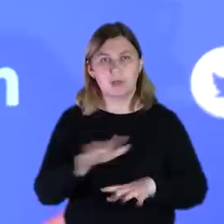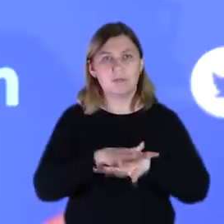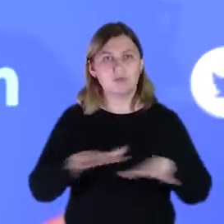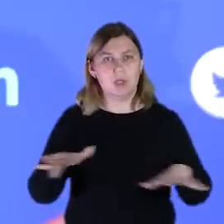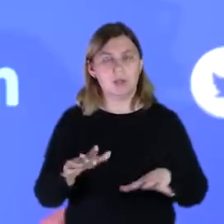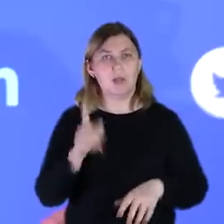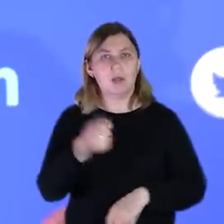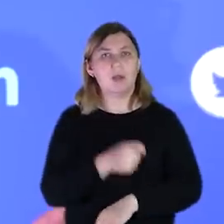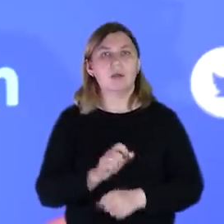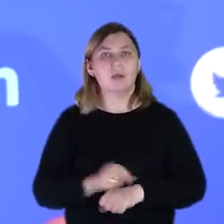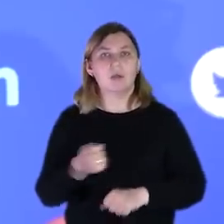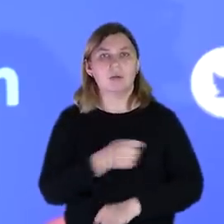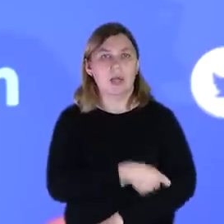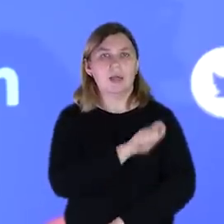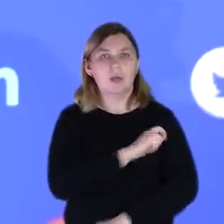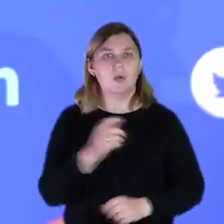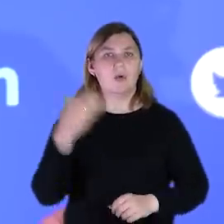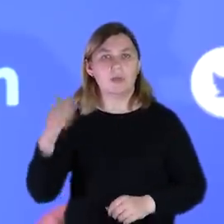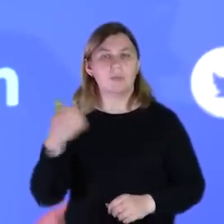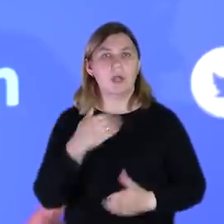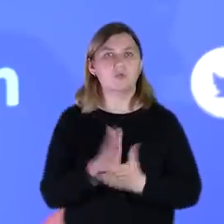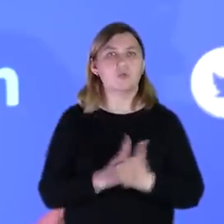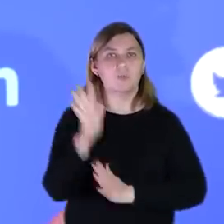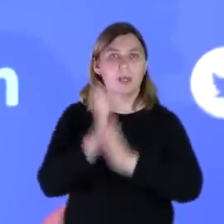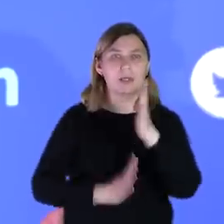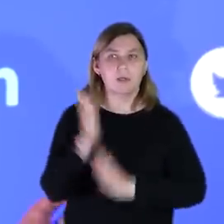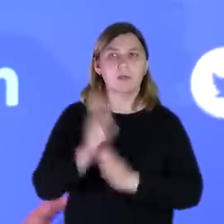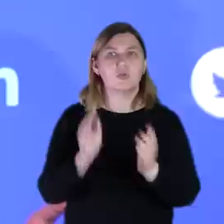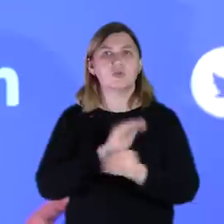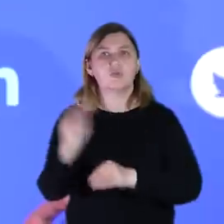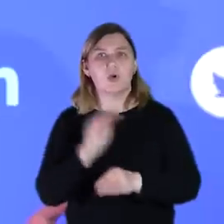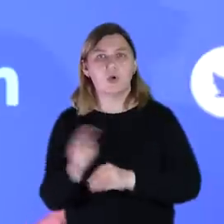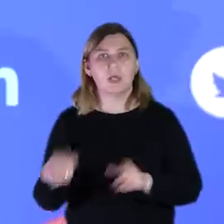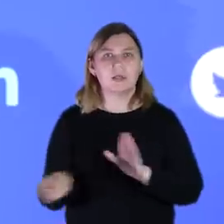agentów honorowych była służba leśna. Zachowały się materiały ze szkoleń dla leśników,